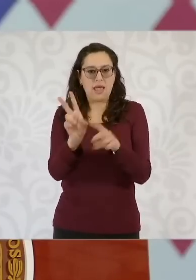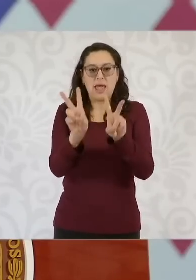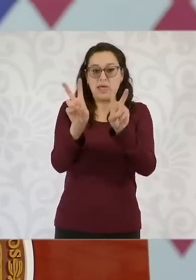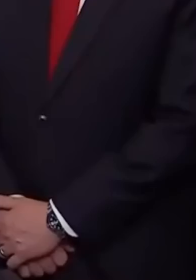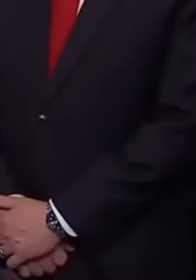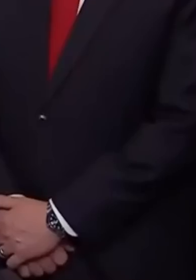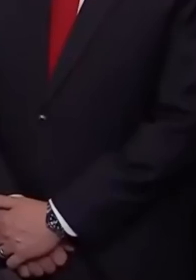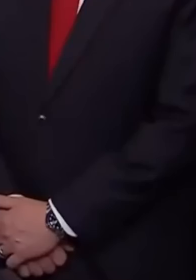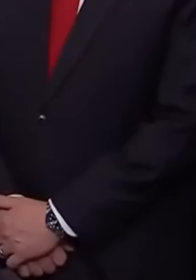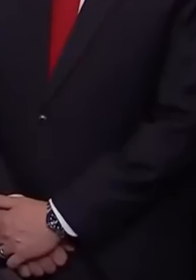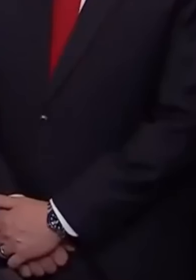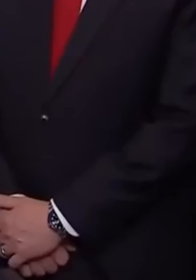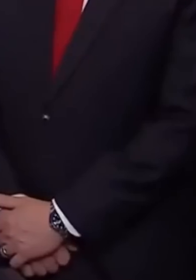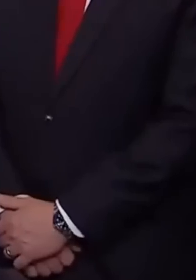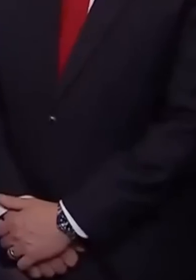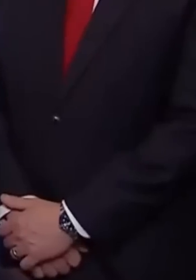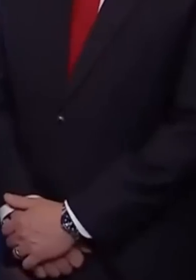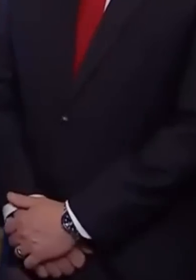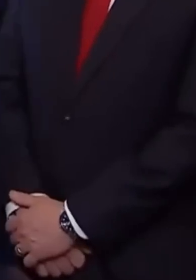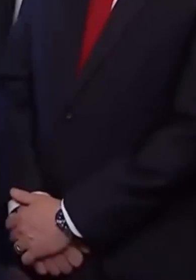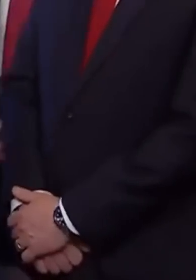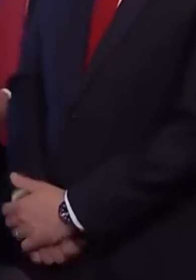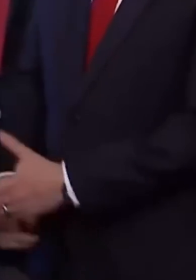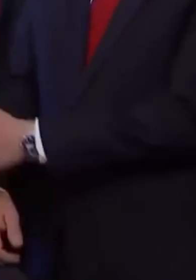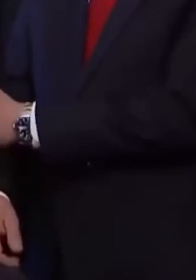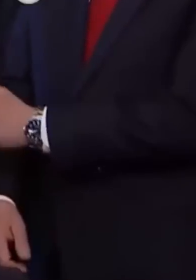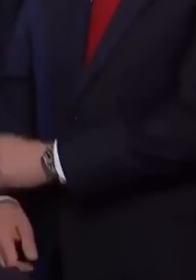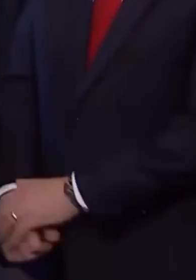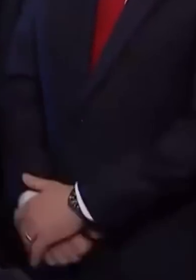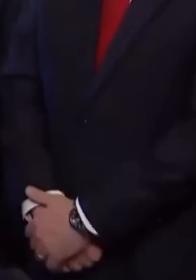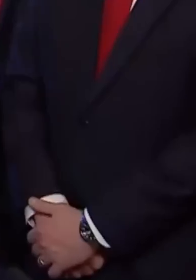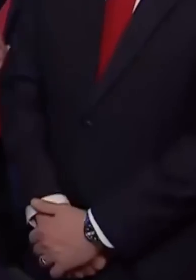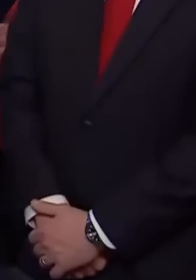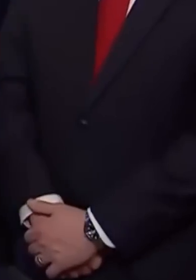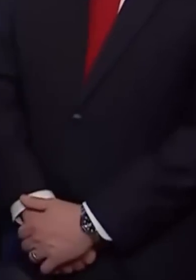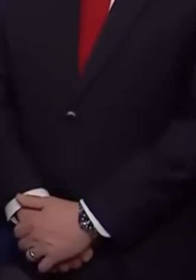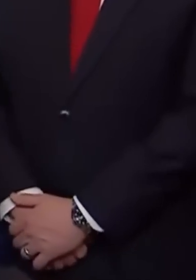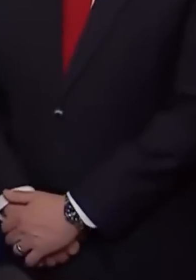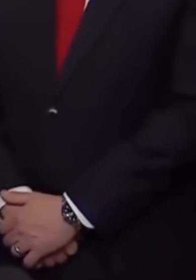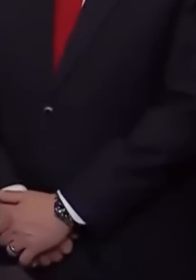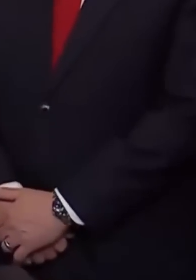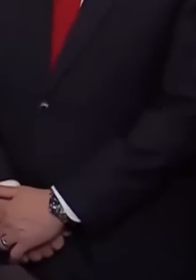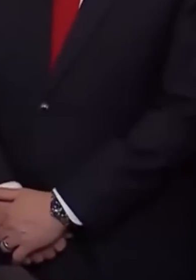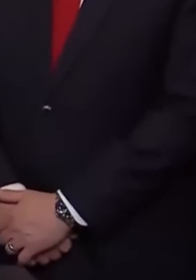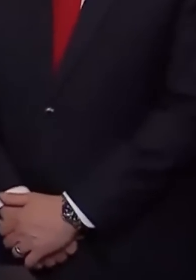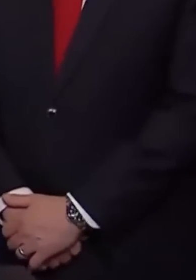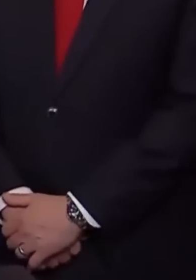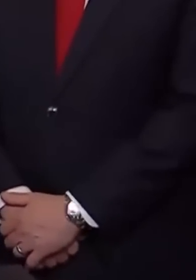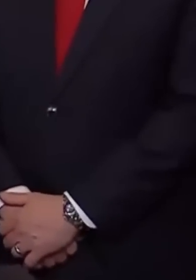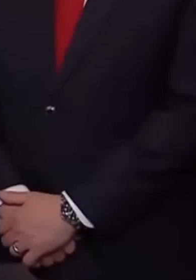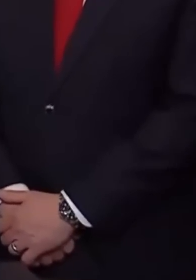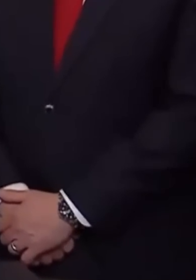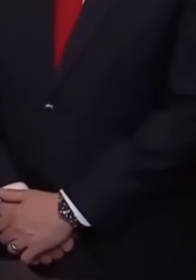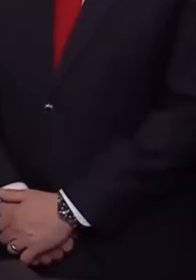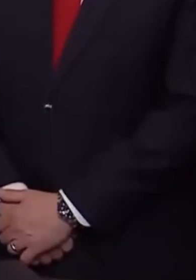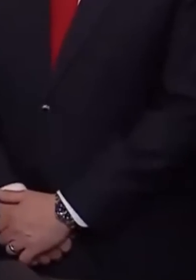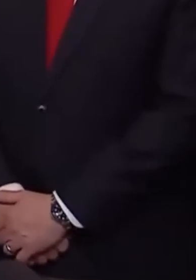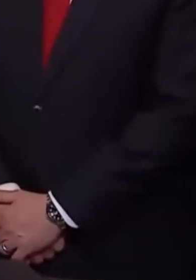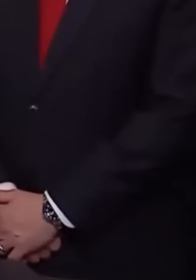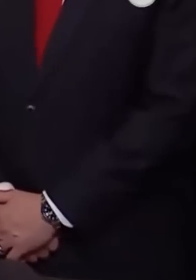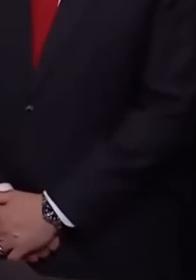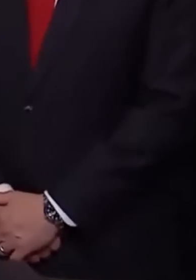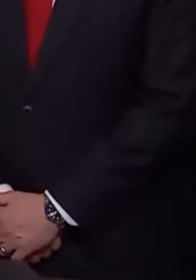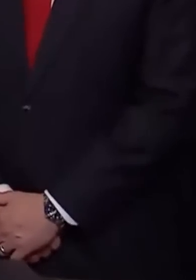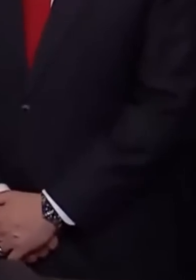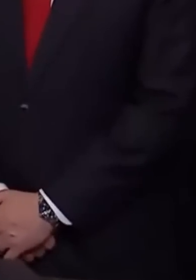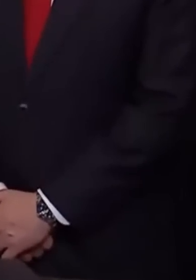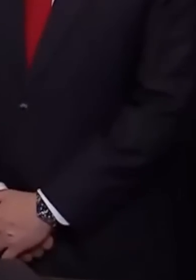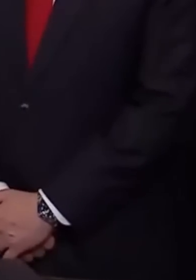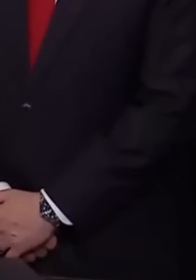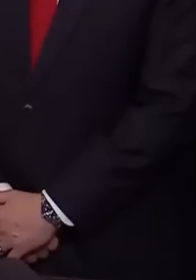el aluminio eh las características de este decreto que firmó ayer el presidente Trump y Cuál es la